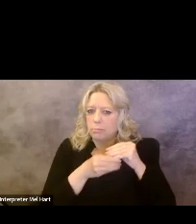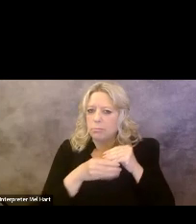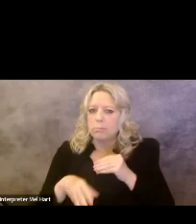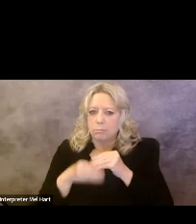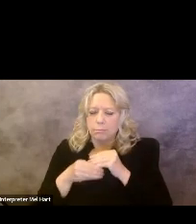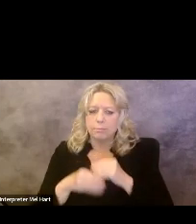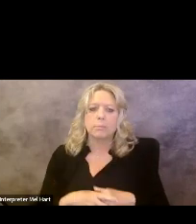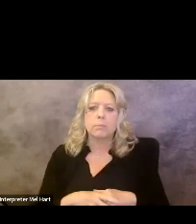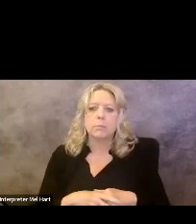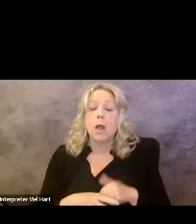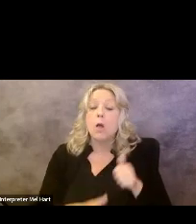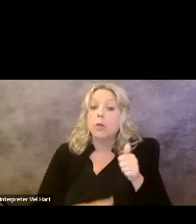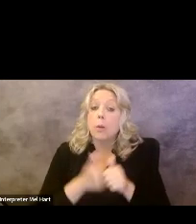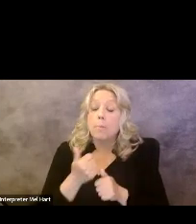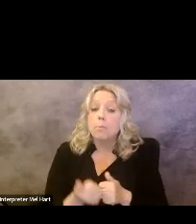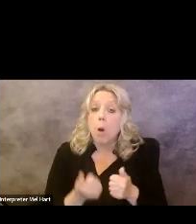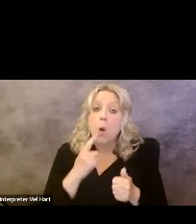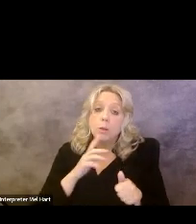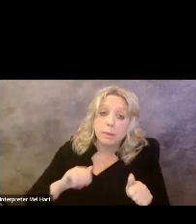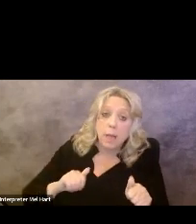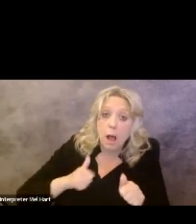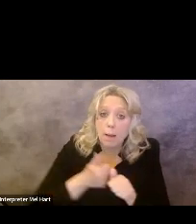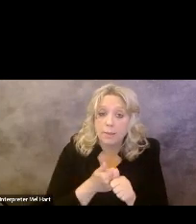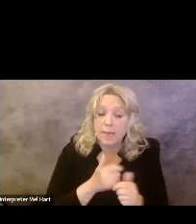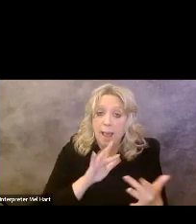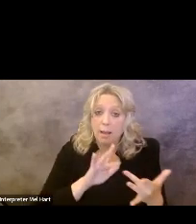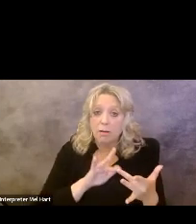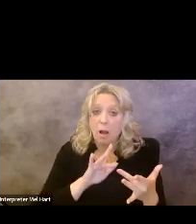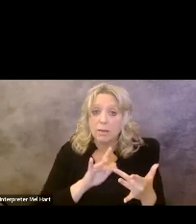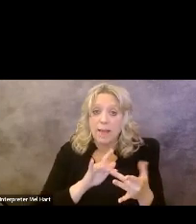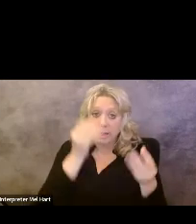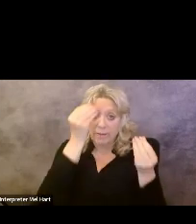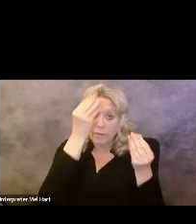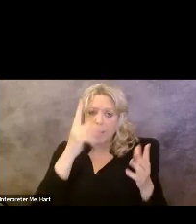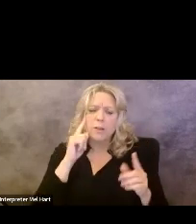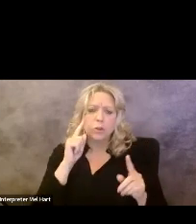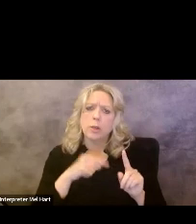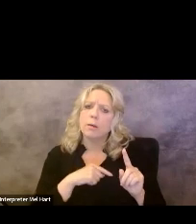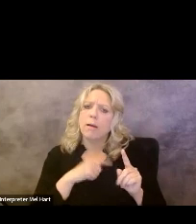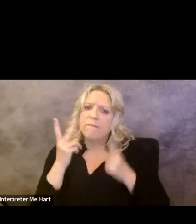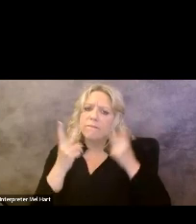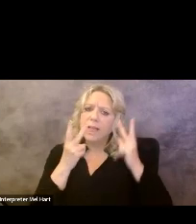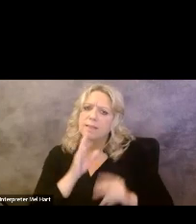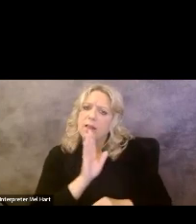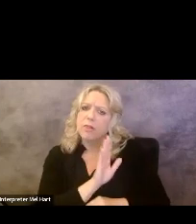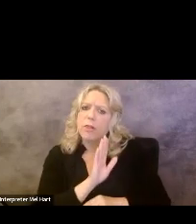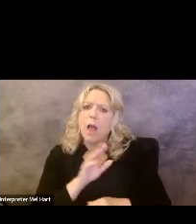La información de contacto más actualizada puede visitar el sitio web del centro de empoderamiento familiar, California